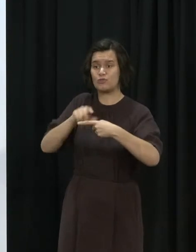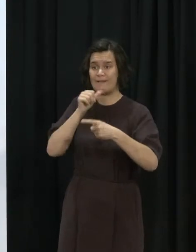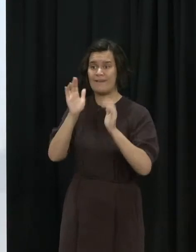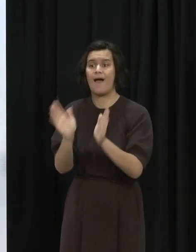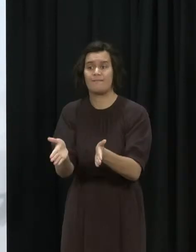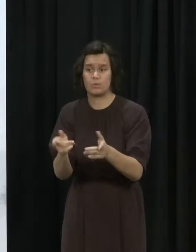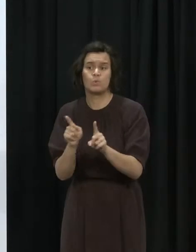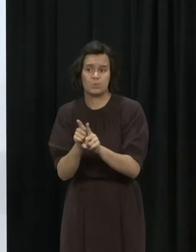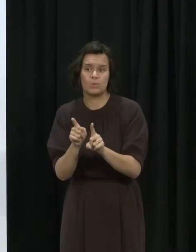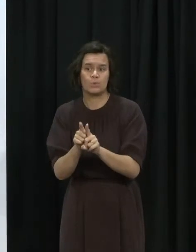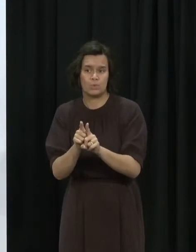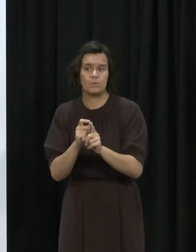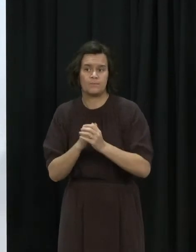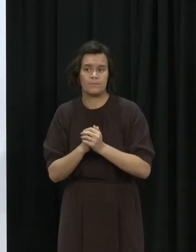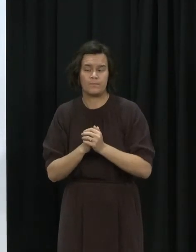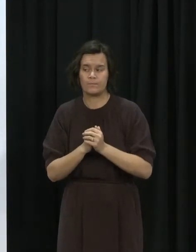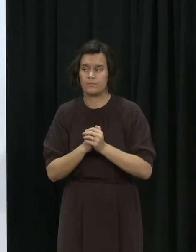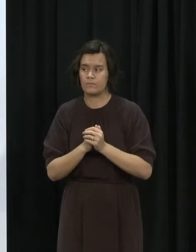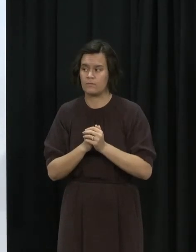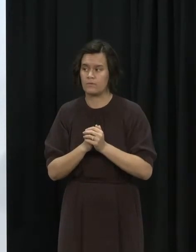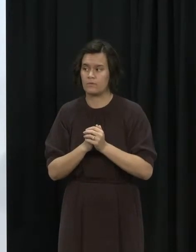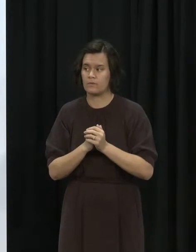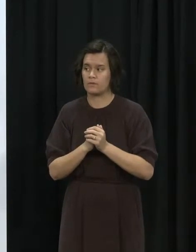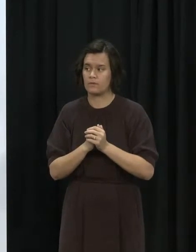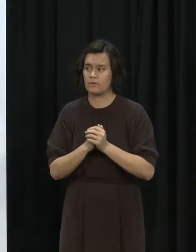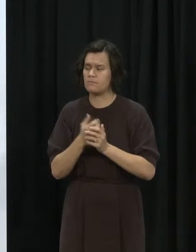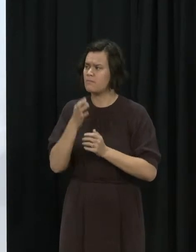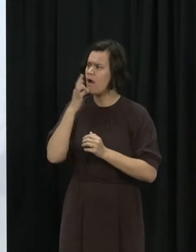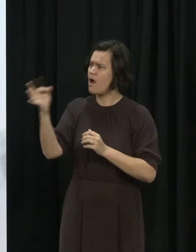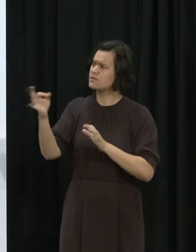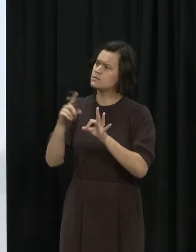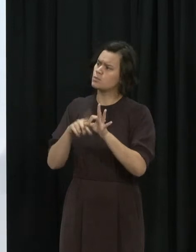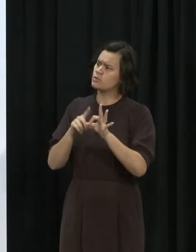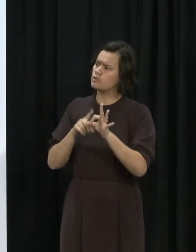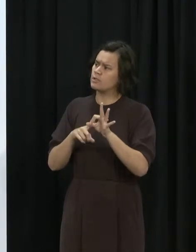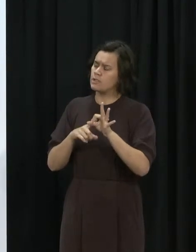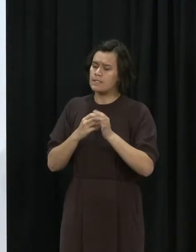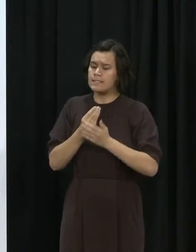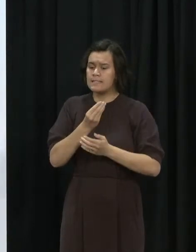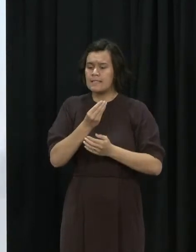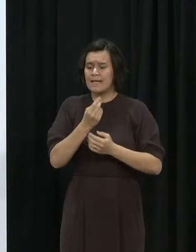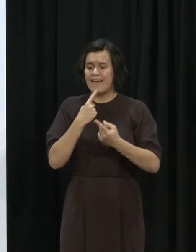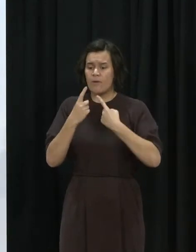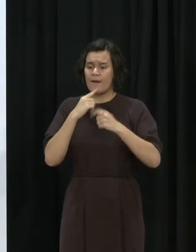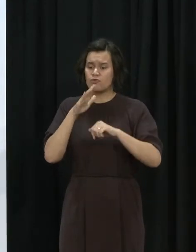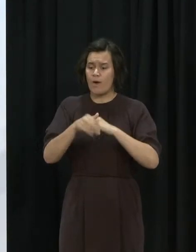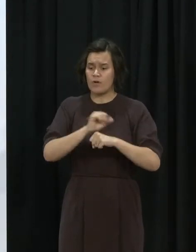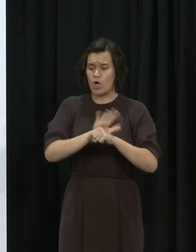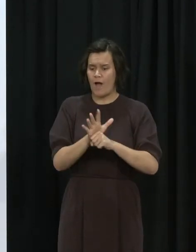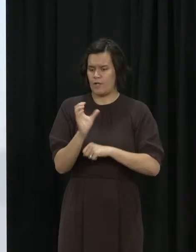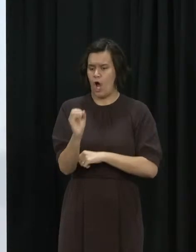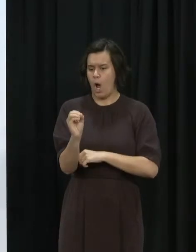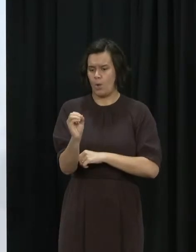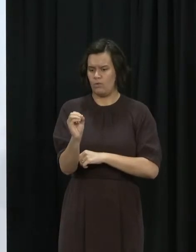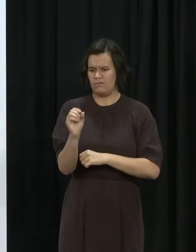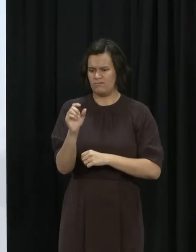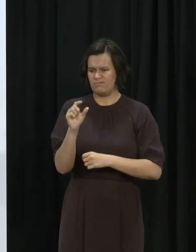etahi ka kaha ake te pehi, no reira ka whai ki te mau i